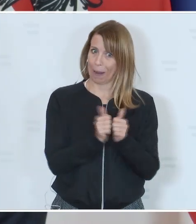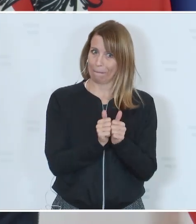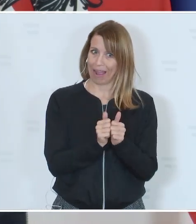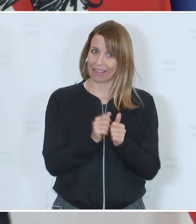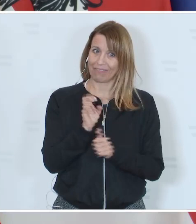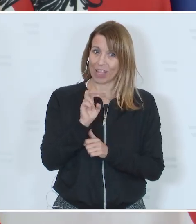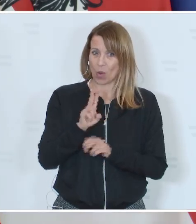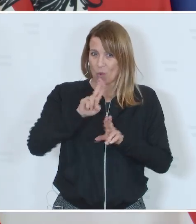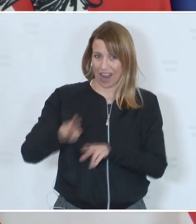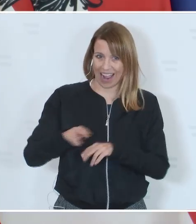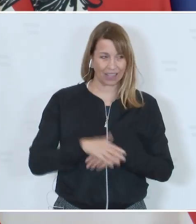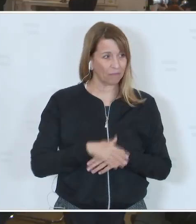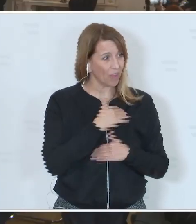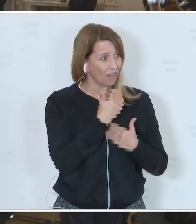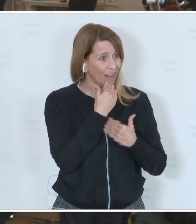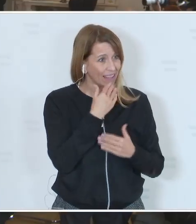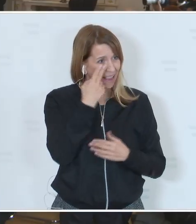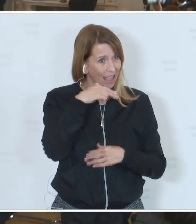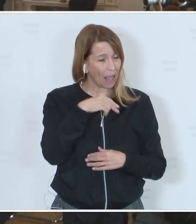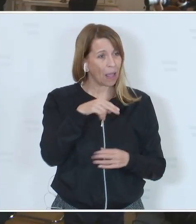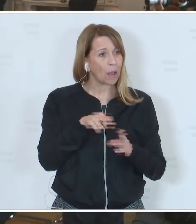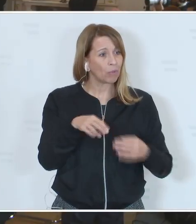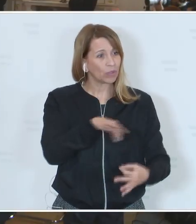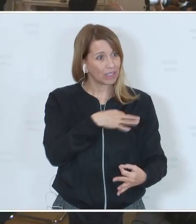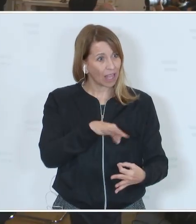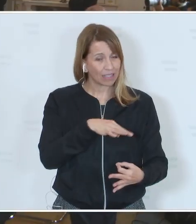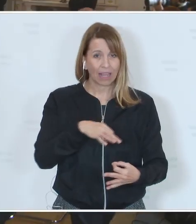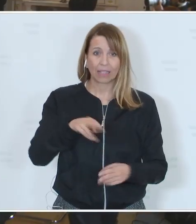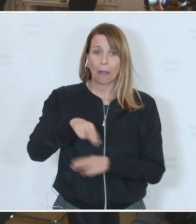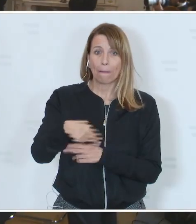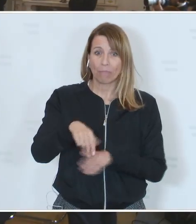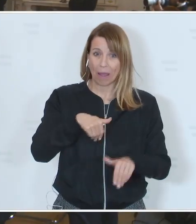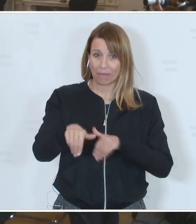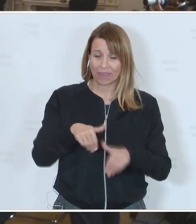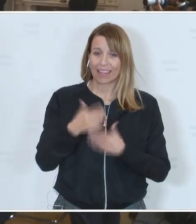Sprecherin: Vielen Dank Herr Bundeskanzler. Prime Minister, please.